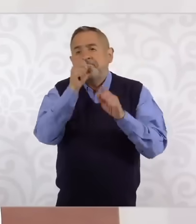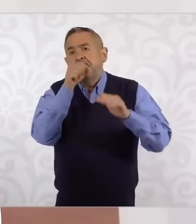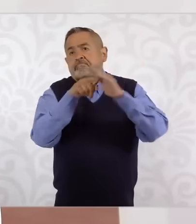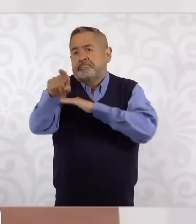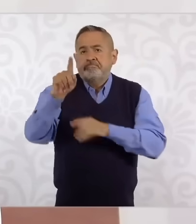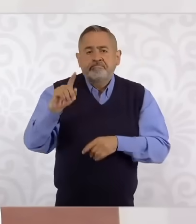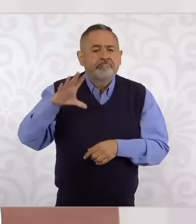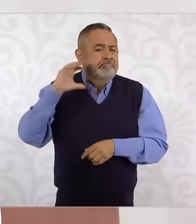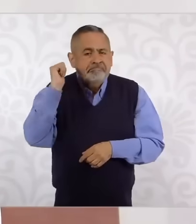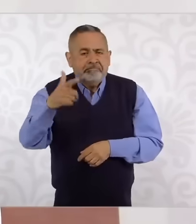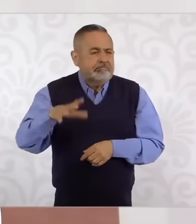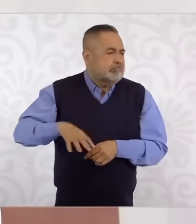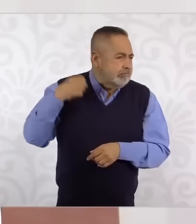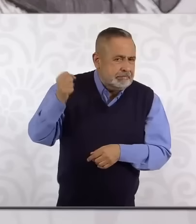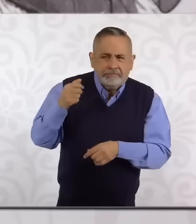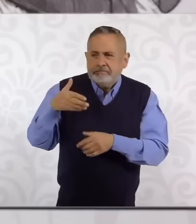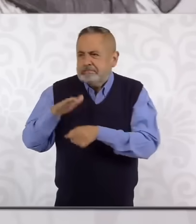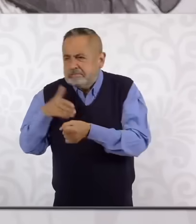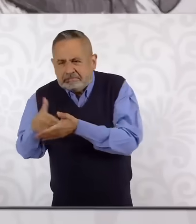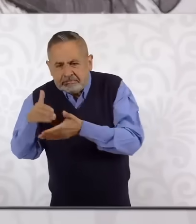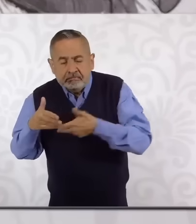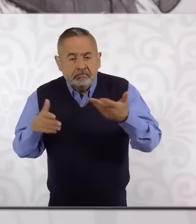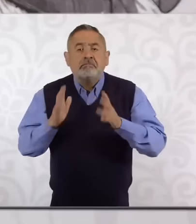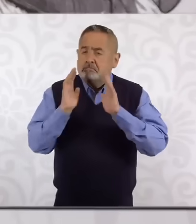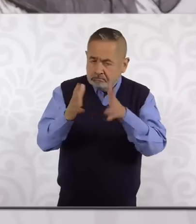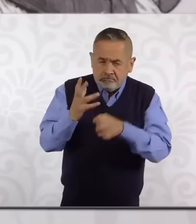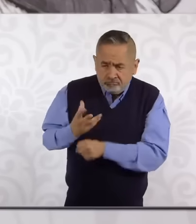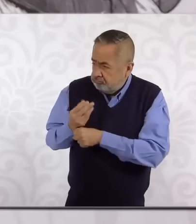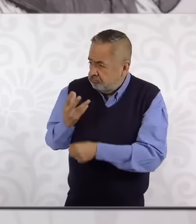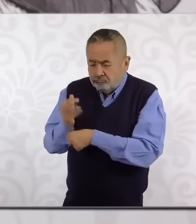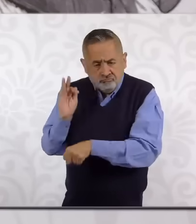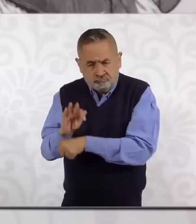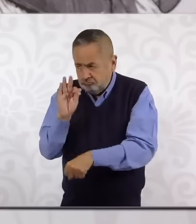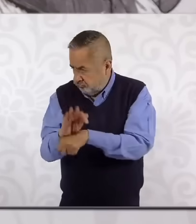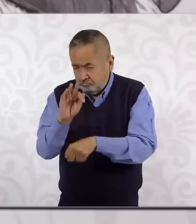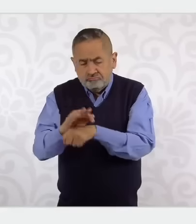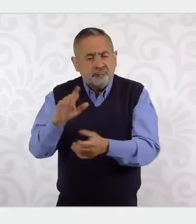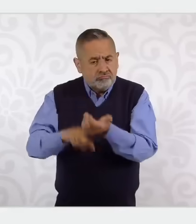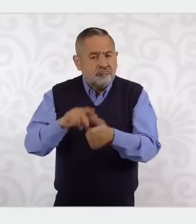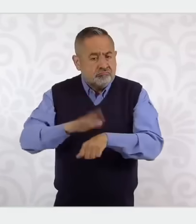abuso y justamente se han estado reforzando estas áreas para que haya toda la certeza de que